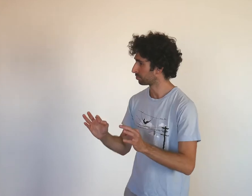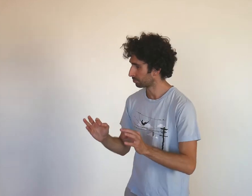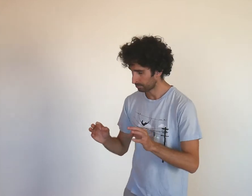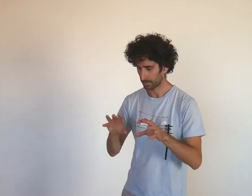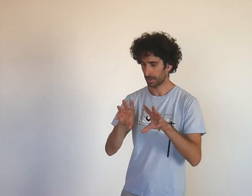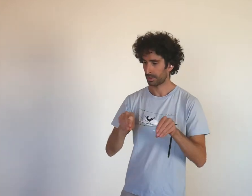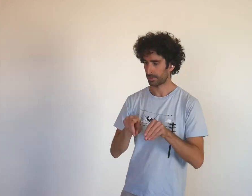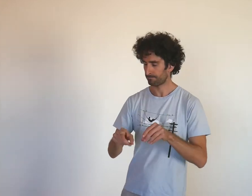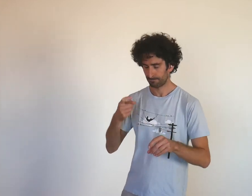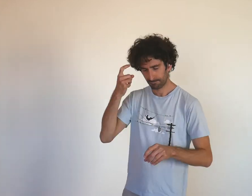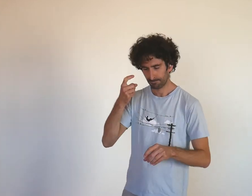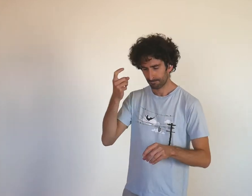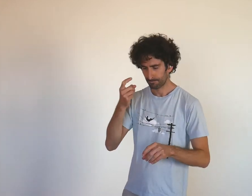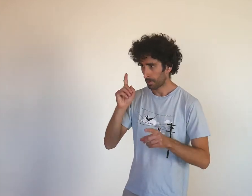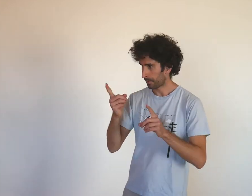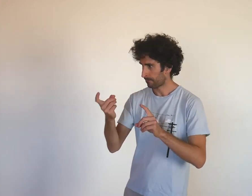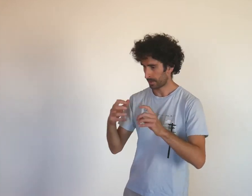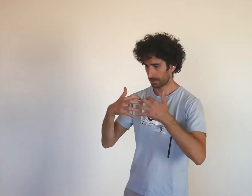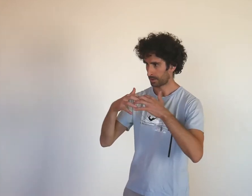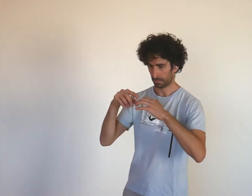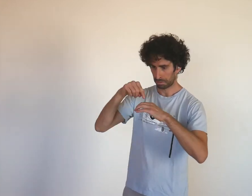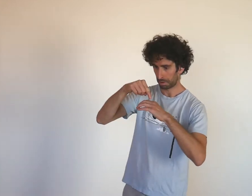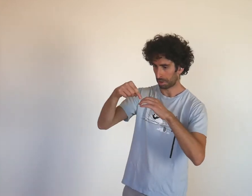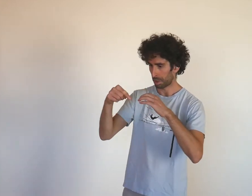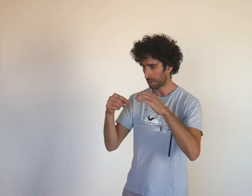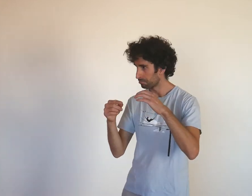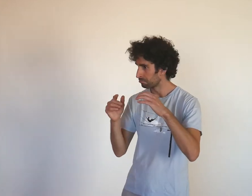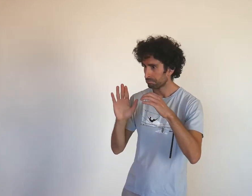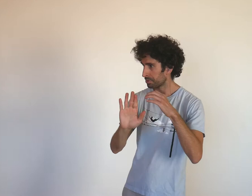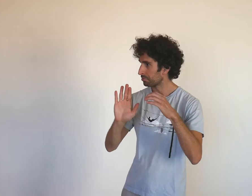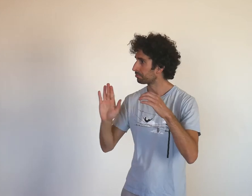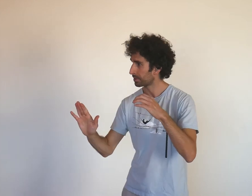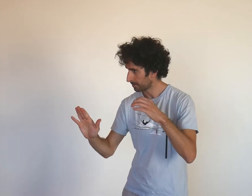L'équipe a réfléchi et s'est demandé si ça venait d'une région du cerveau.